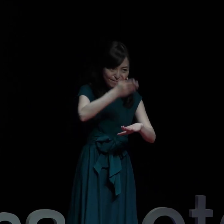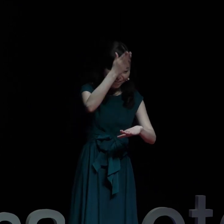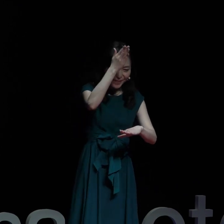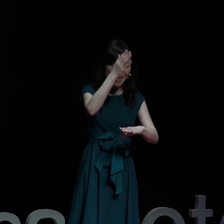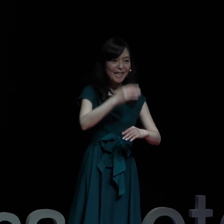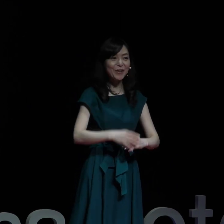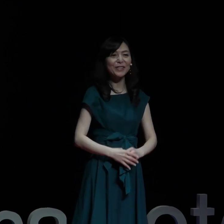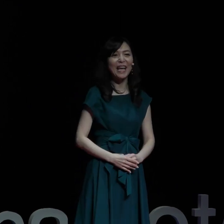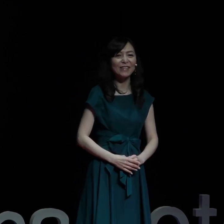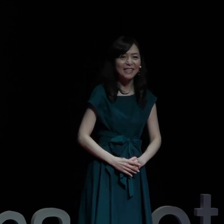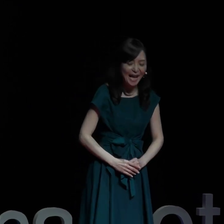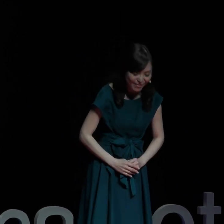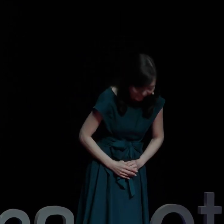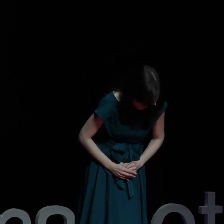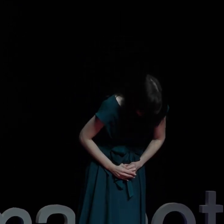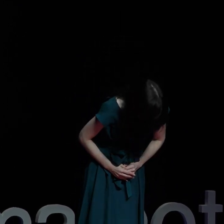Muchas gracias.